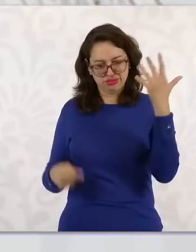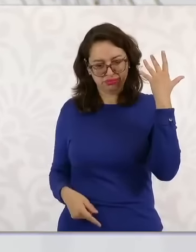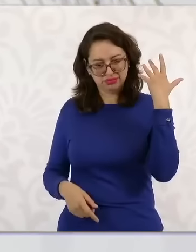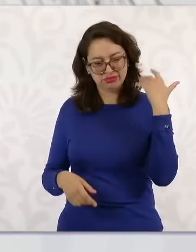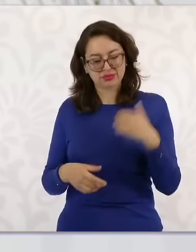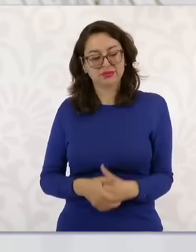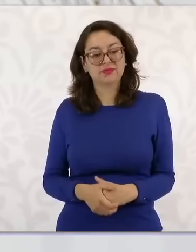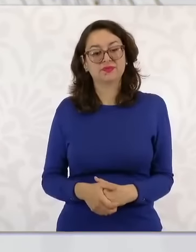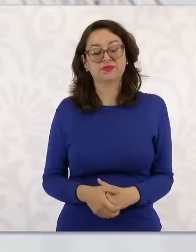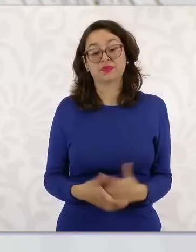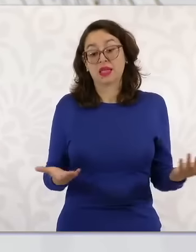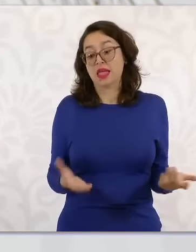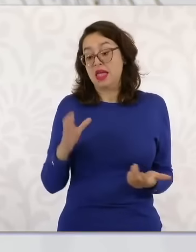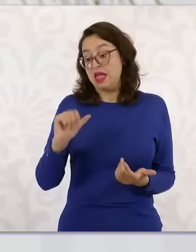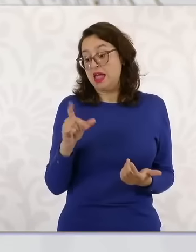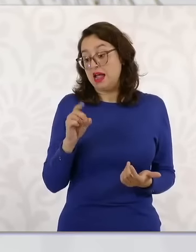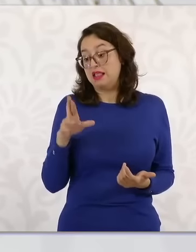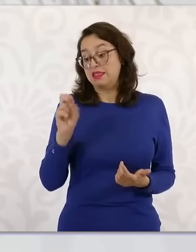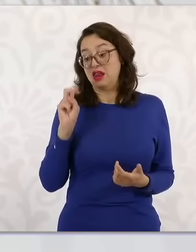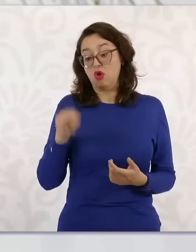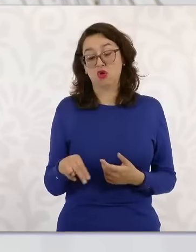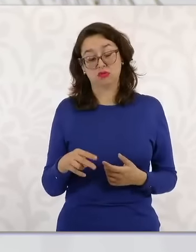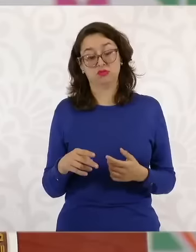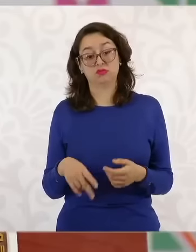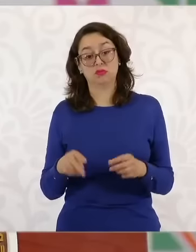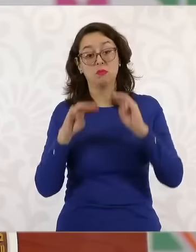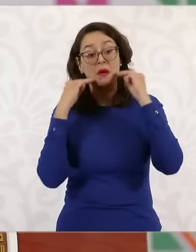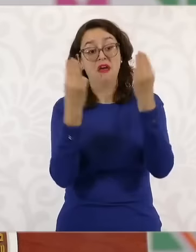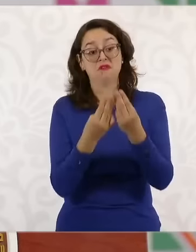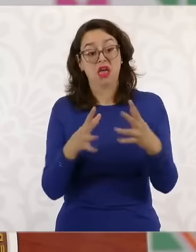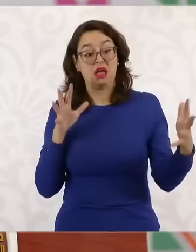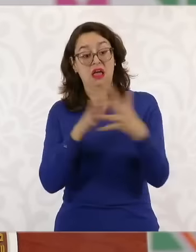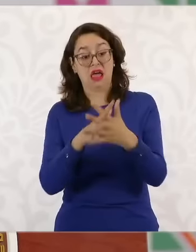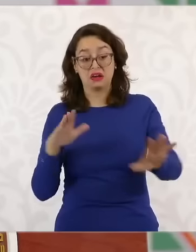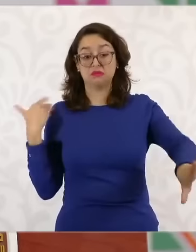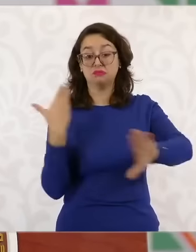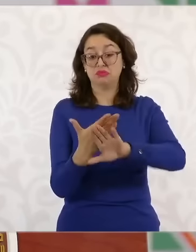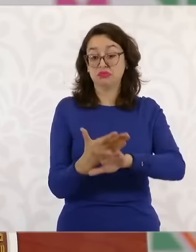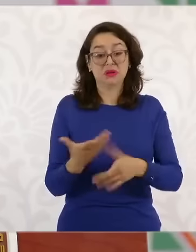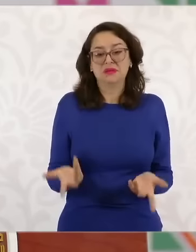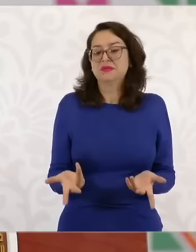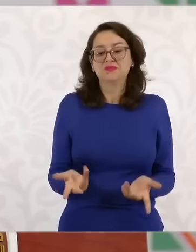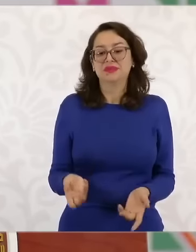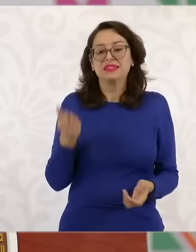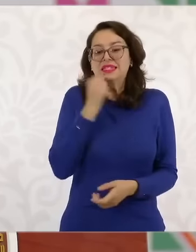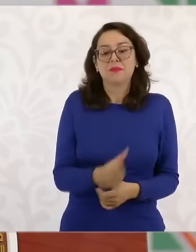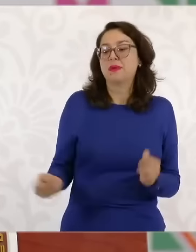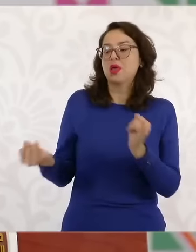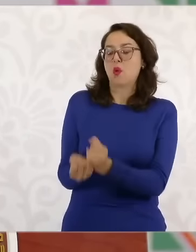Calderón y la guerra contra el narco. Es eso.